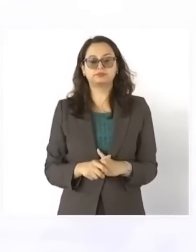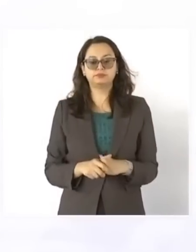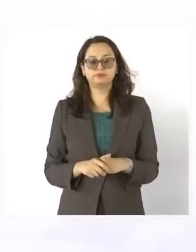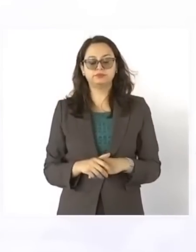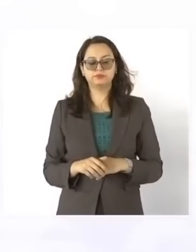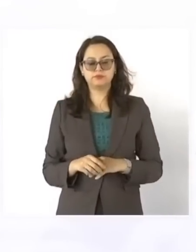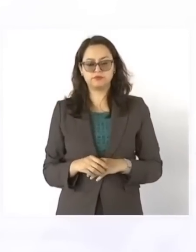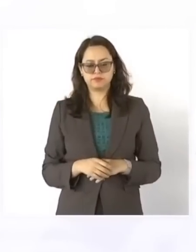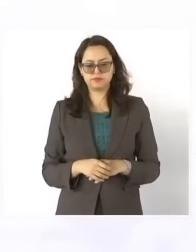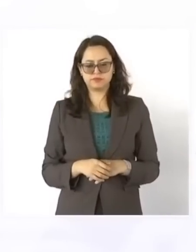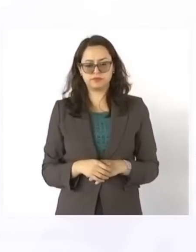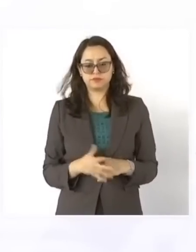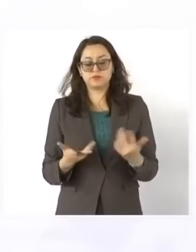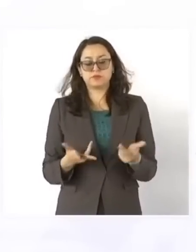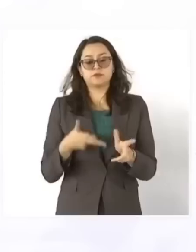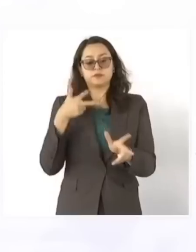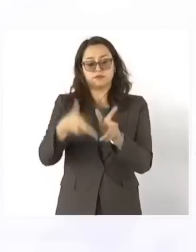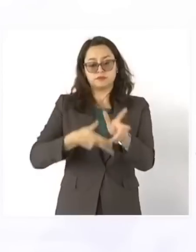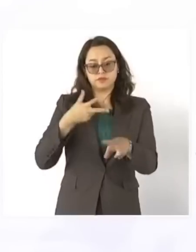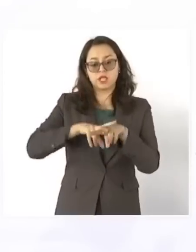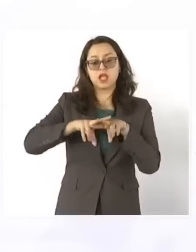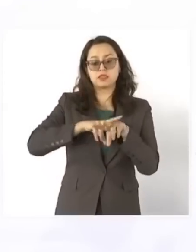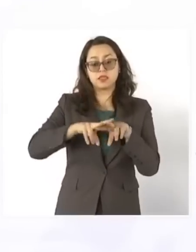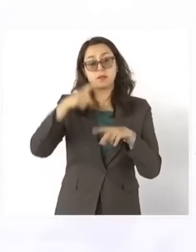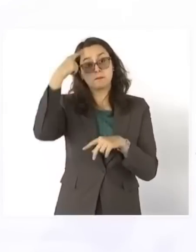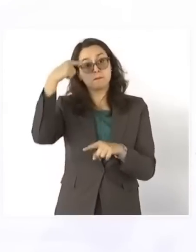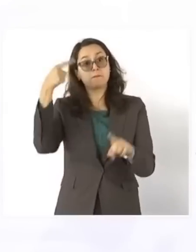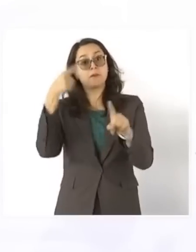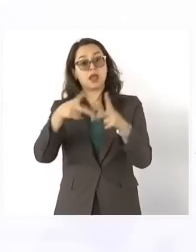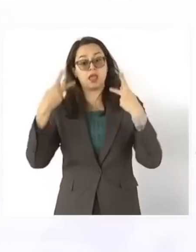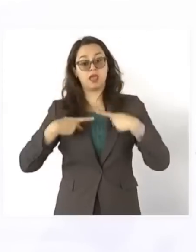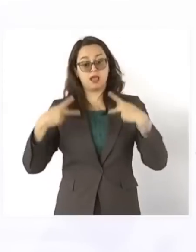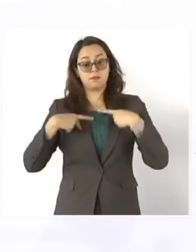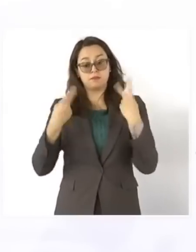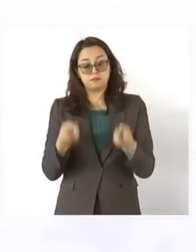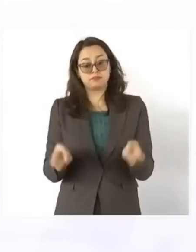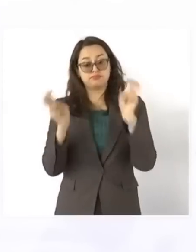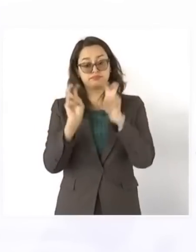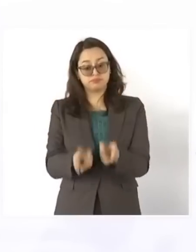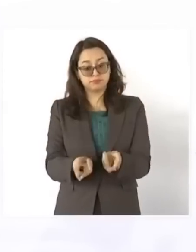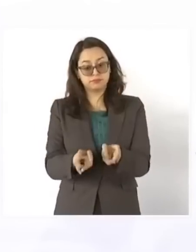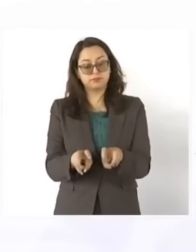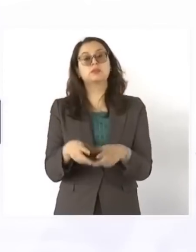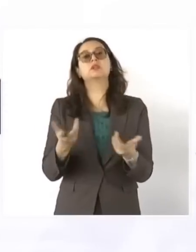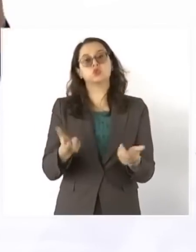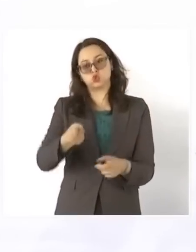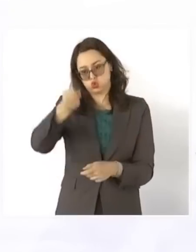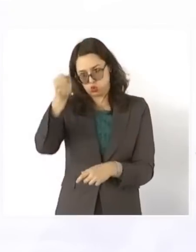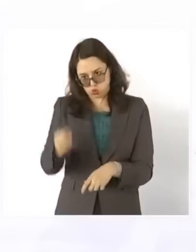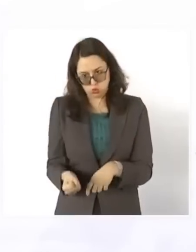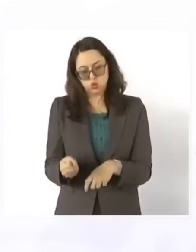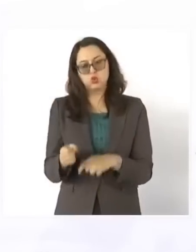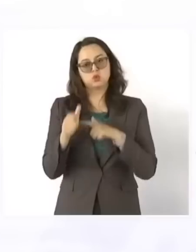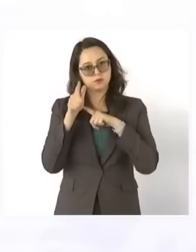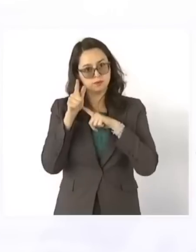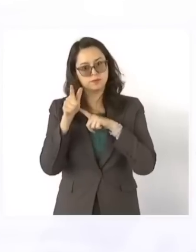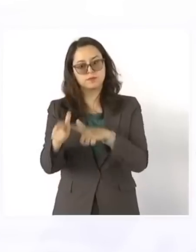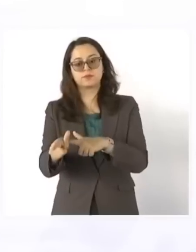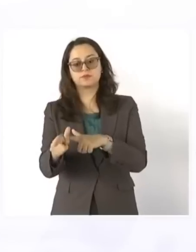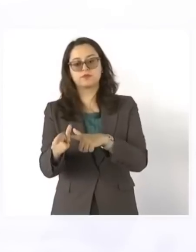el plan de trenes de pasajeros el objetivo pues es consolidar el sureste consolidar los planes los